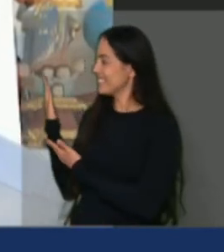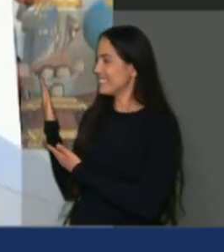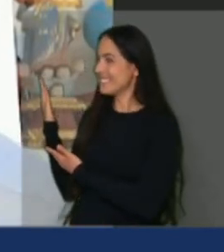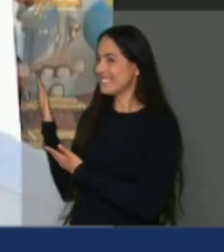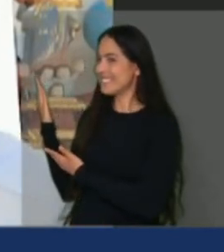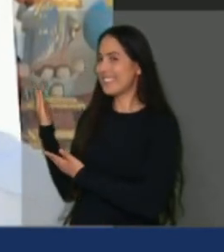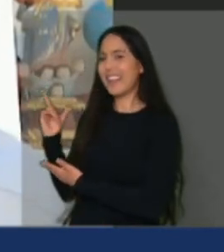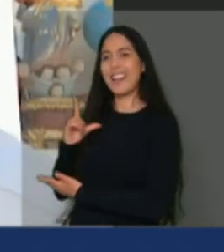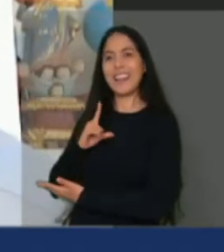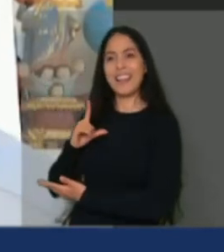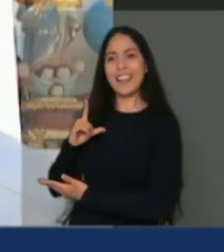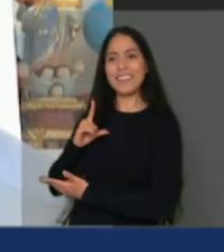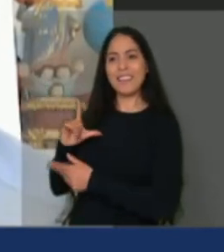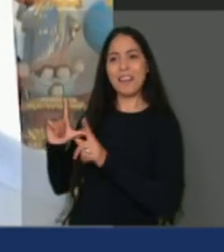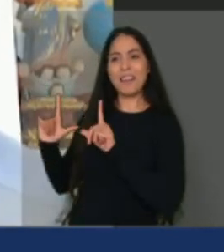DIANTE DESSA BELA BIOGRAFIA